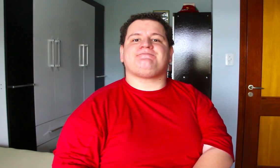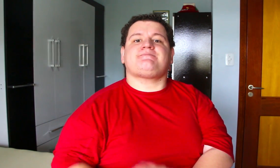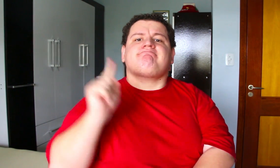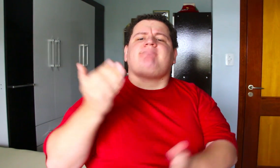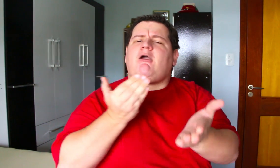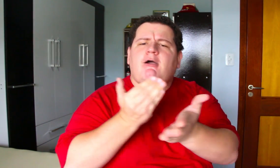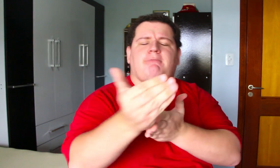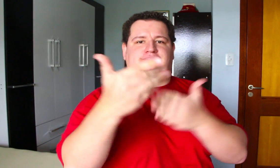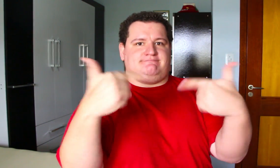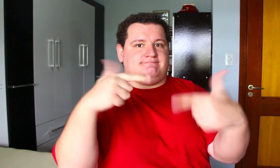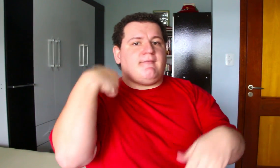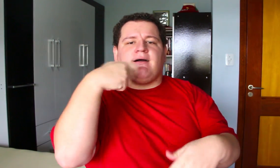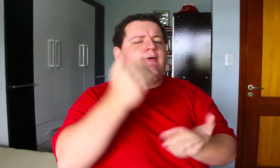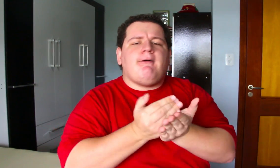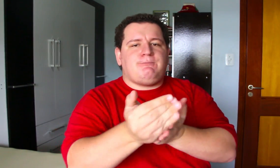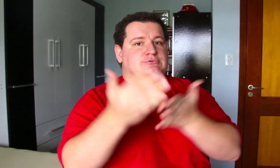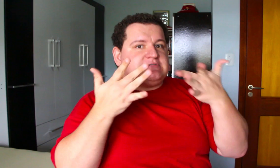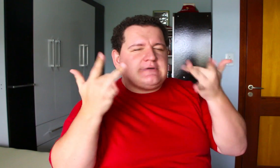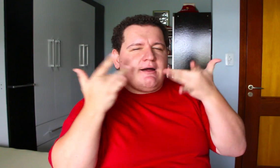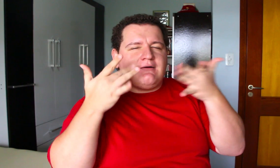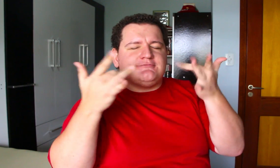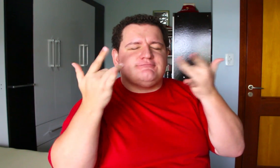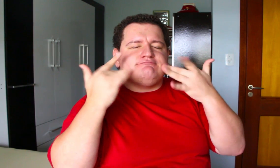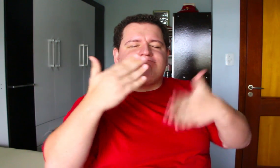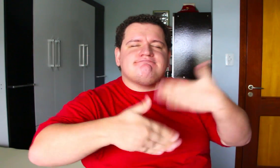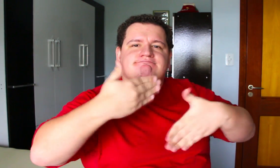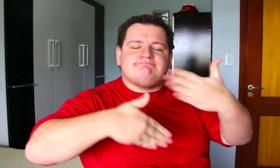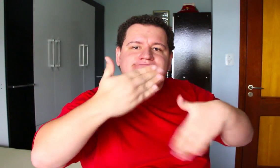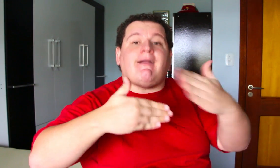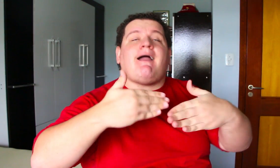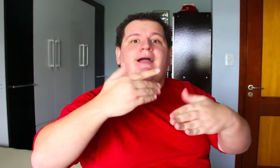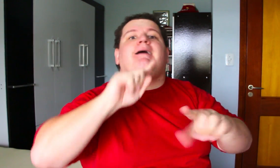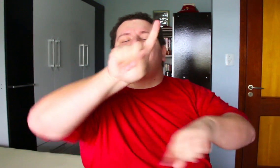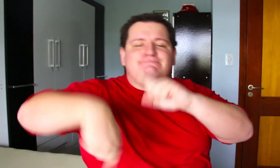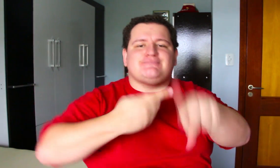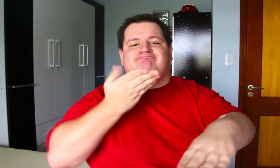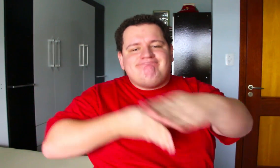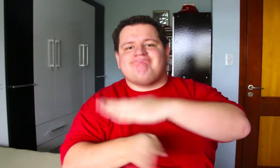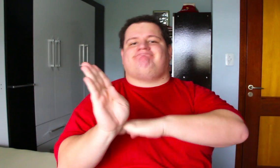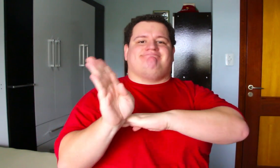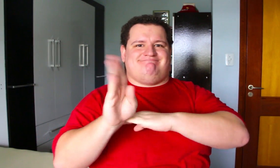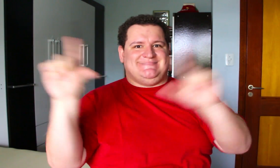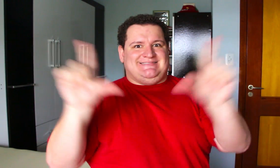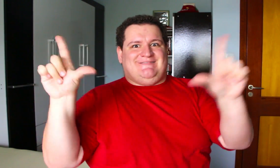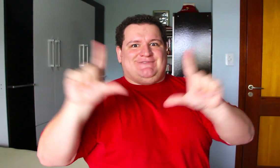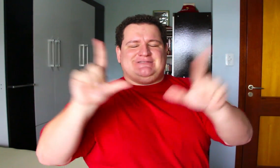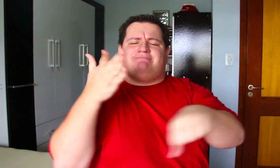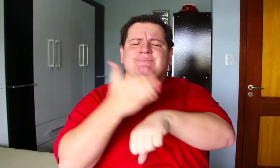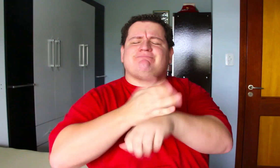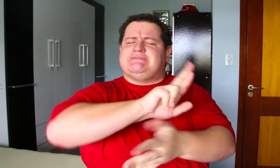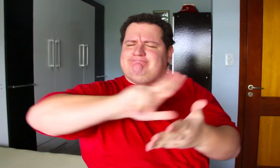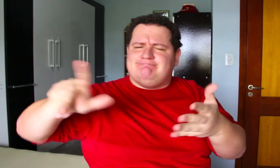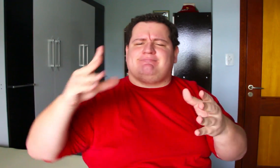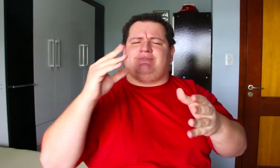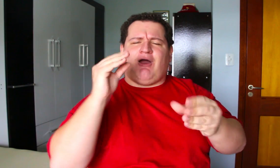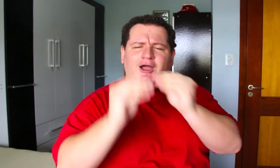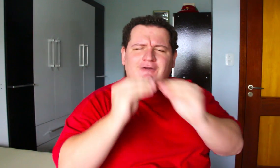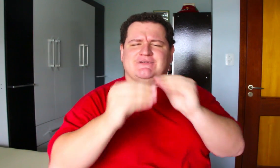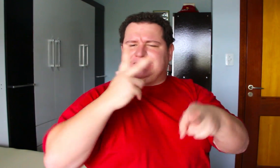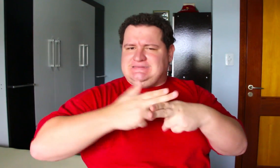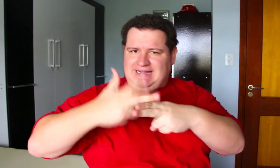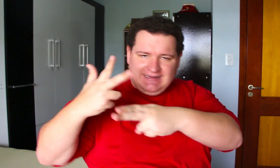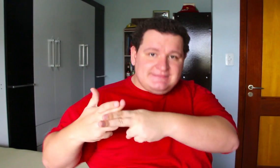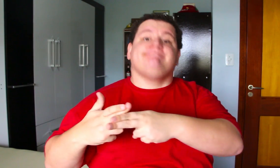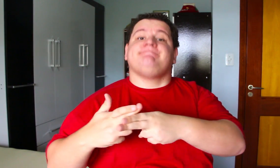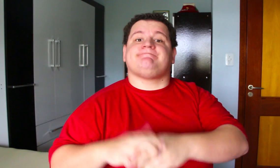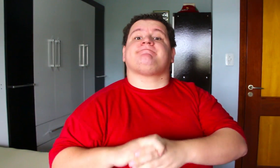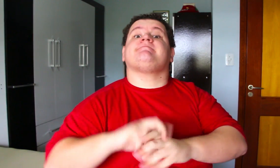Começou a carreira de ator no teatro, depois foi para TV participando em novelas e séries.